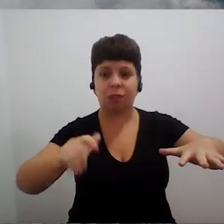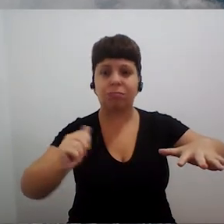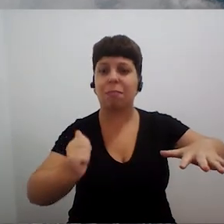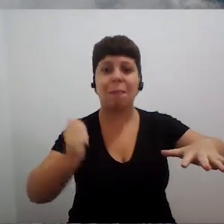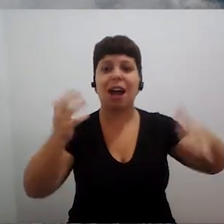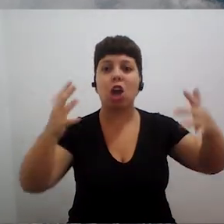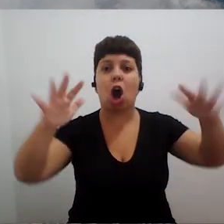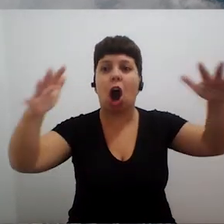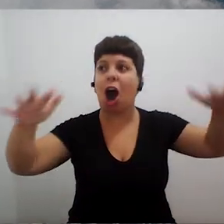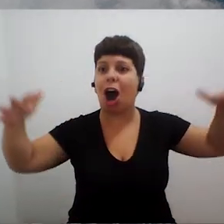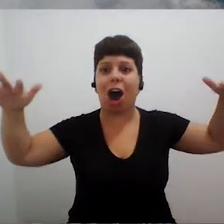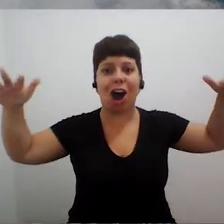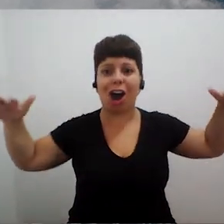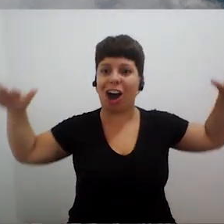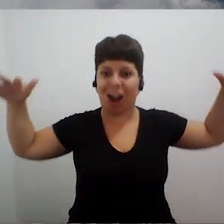enfim, o horizonte da divindade.